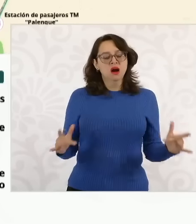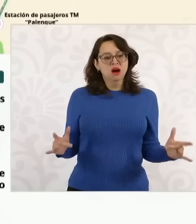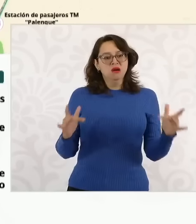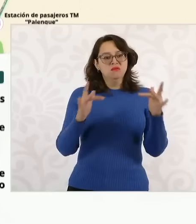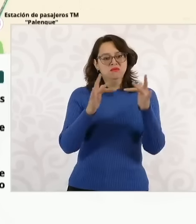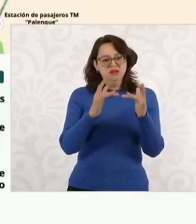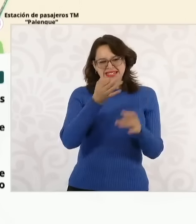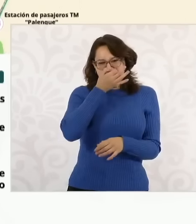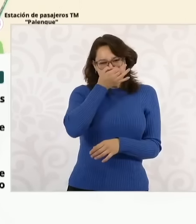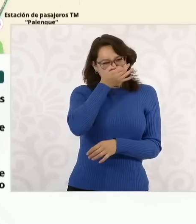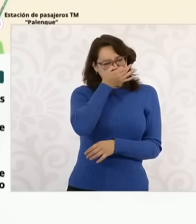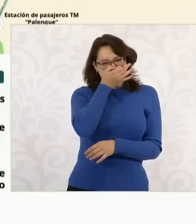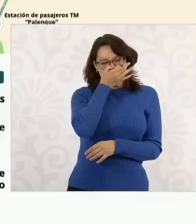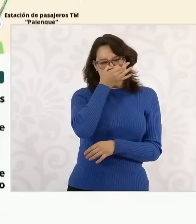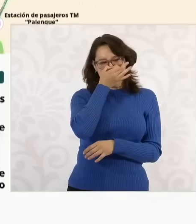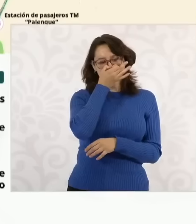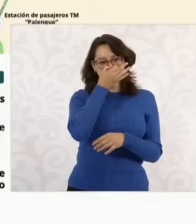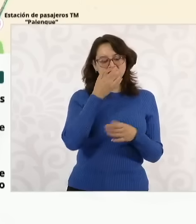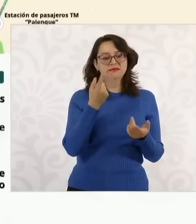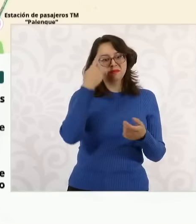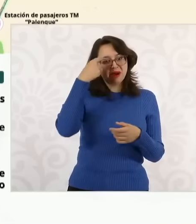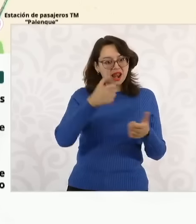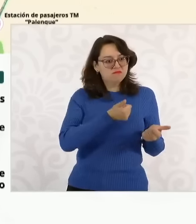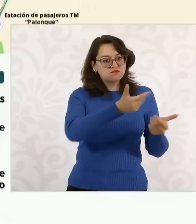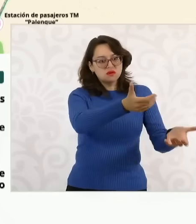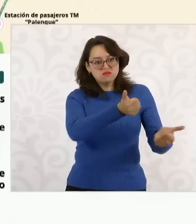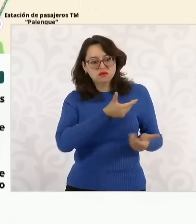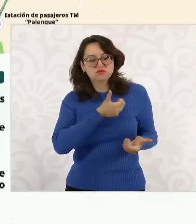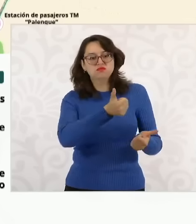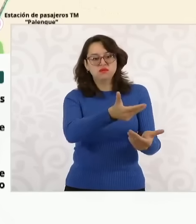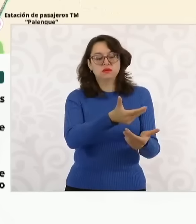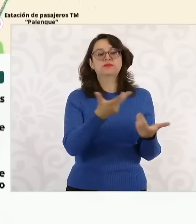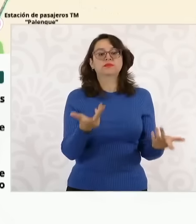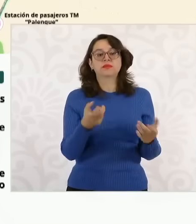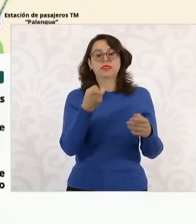trabajos de conexión del anillo ferroviario del Tren Maya con la red ferroviaria nacional a través